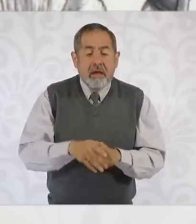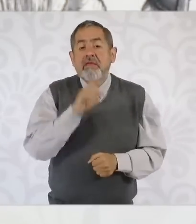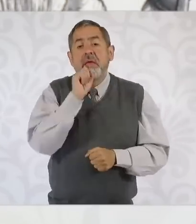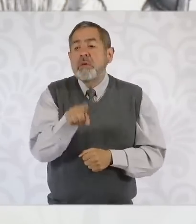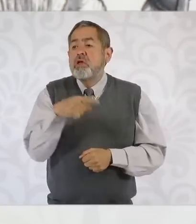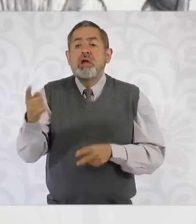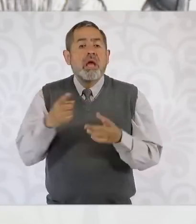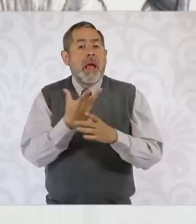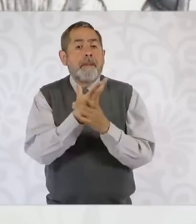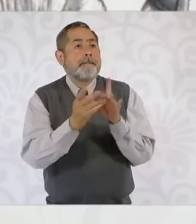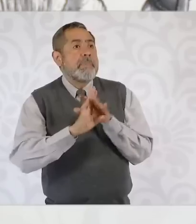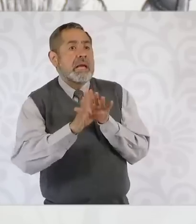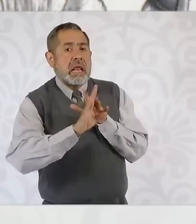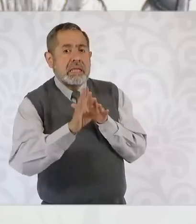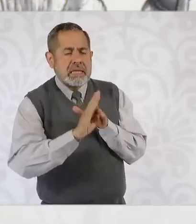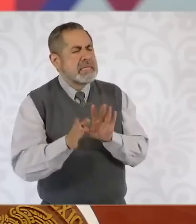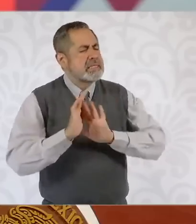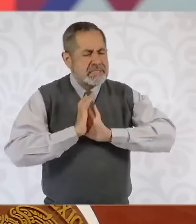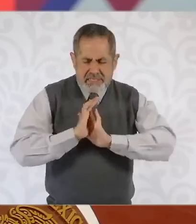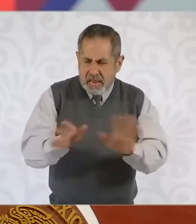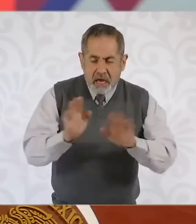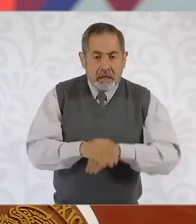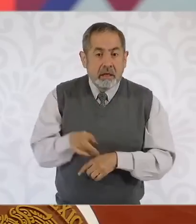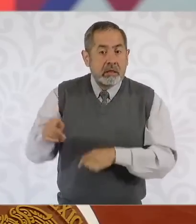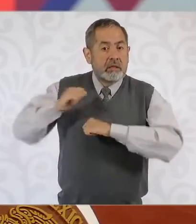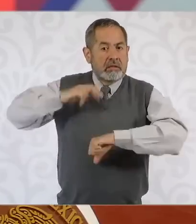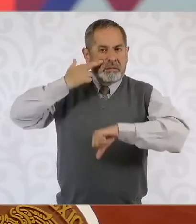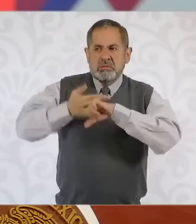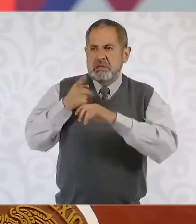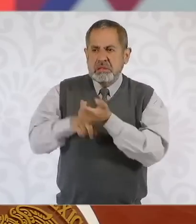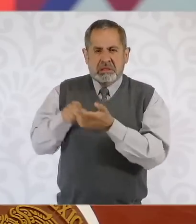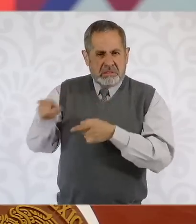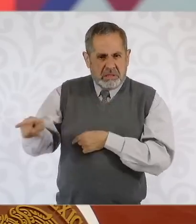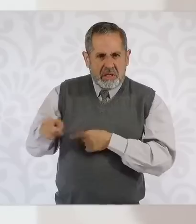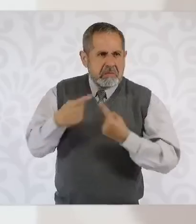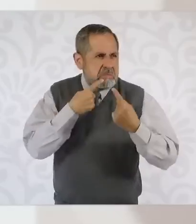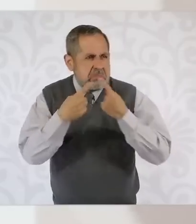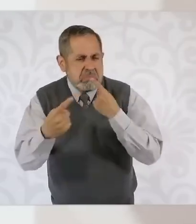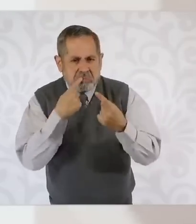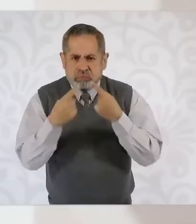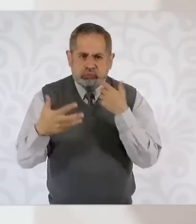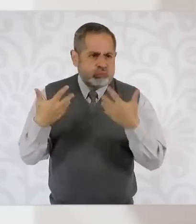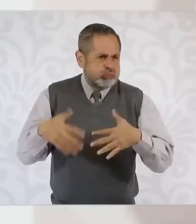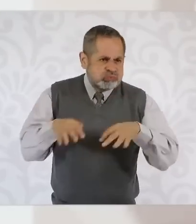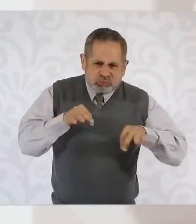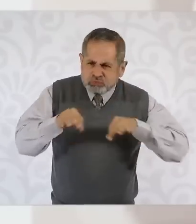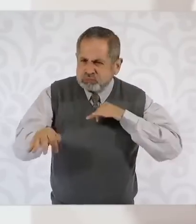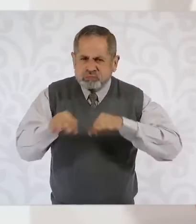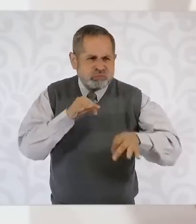eh el canciller y todo su equipo han estado trabajando de manera muy importante y también